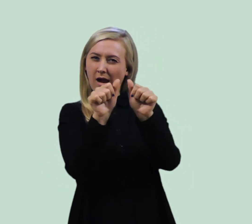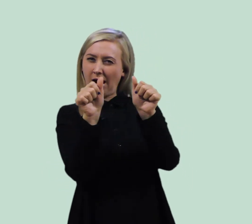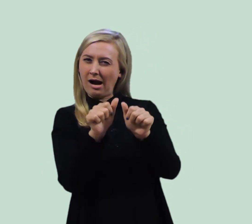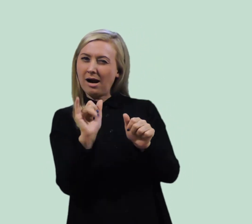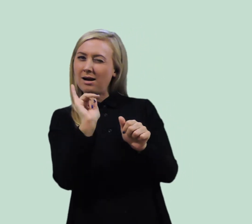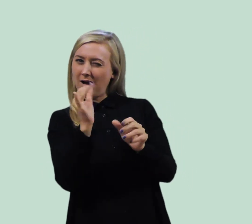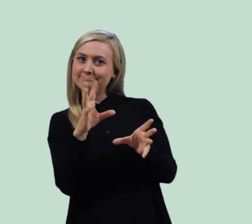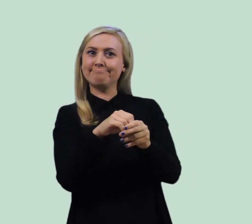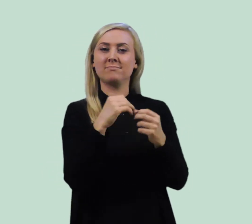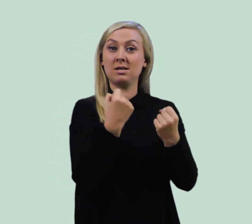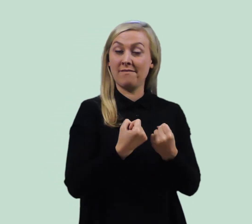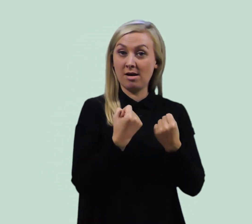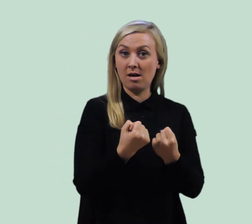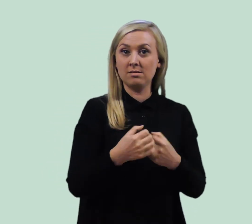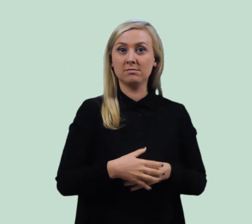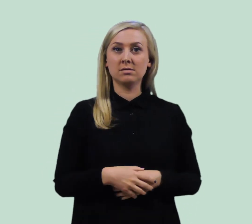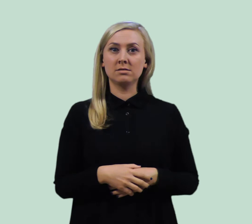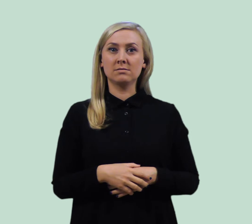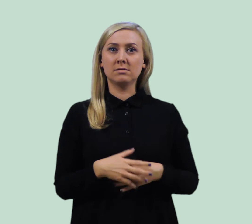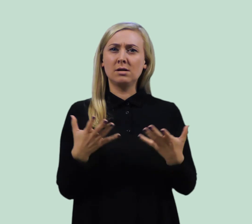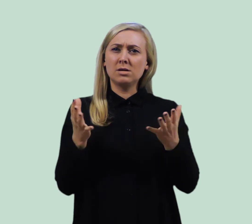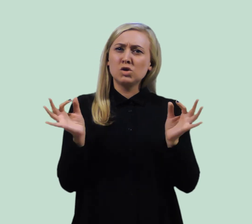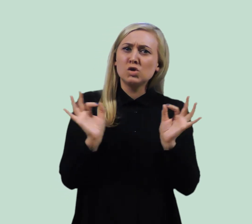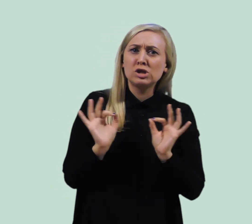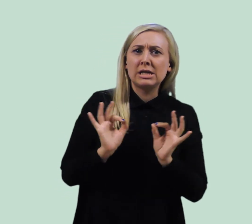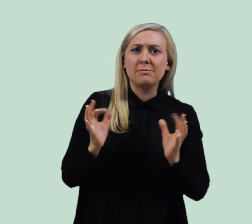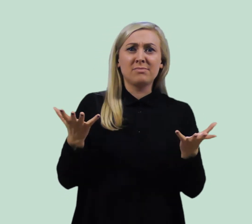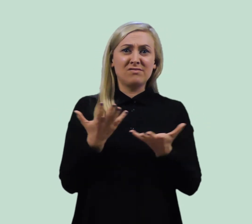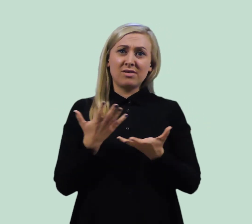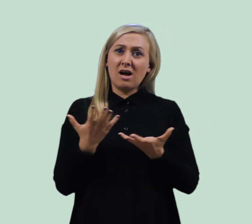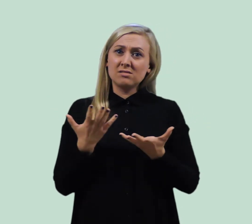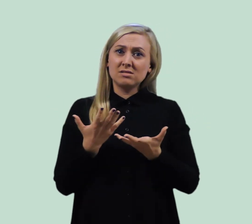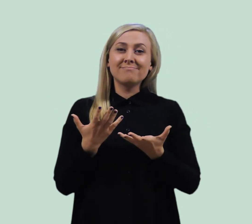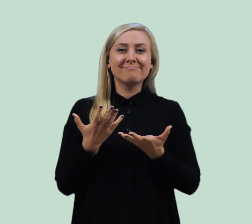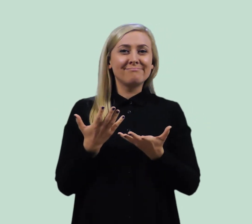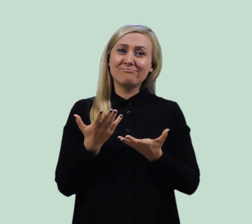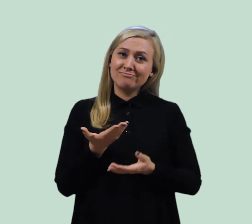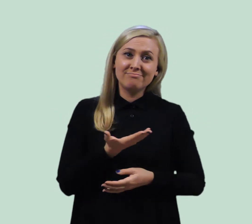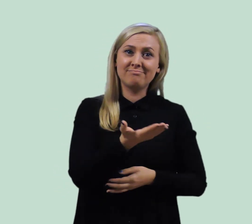Das ist auch Gewalt. Das ist schlimm weil: